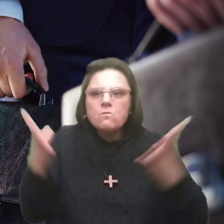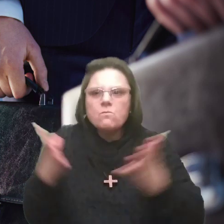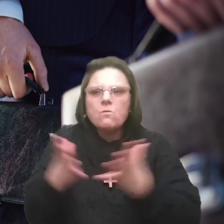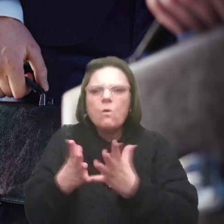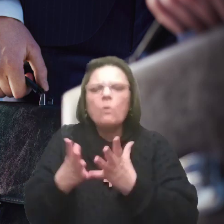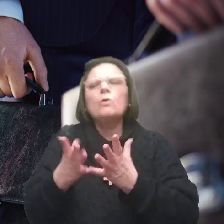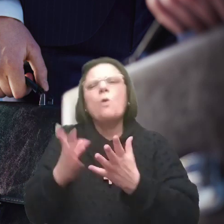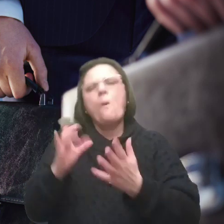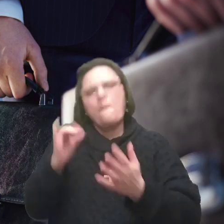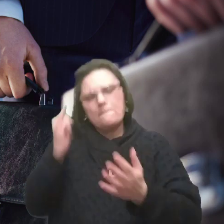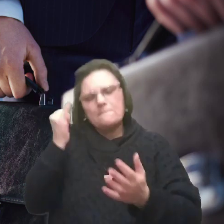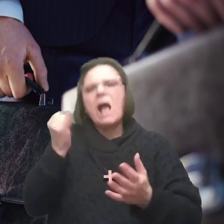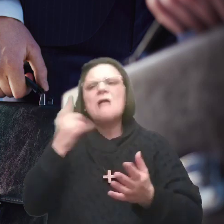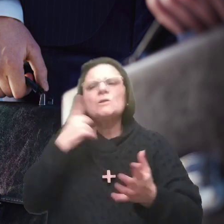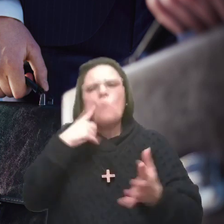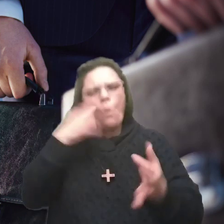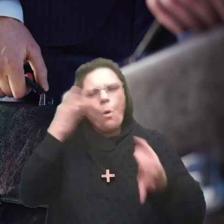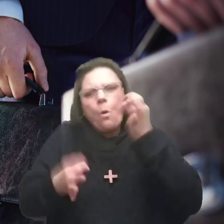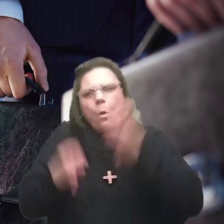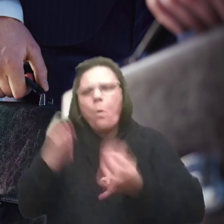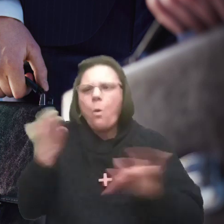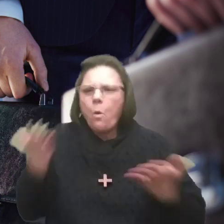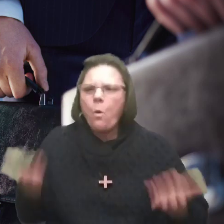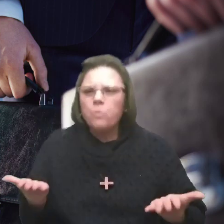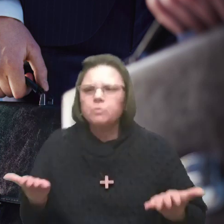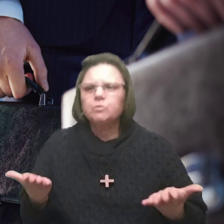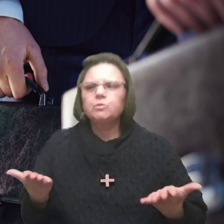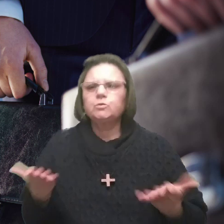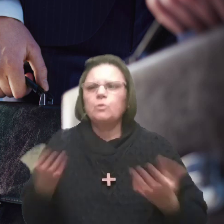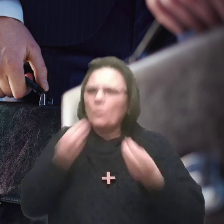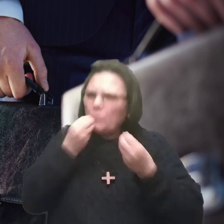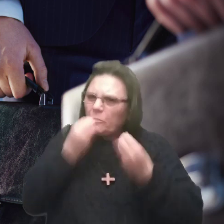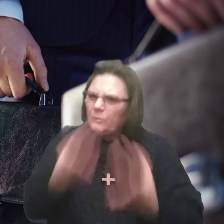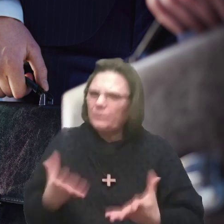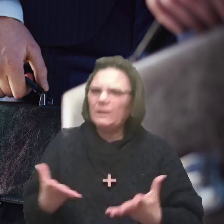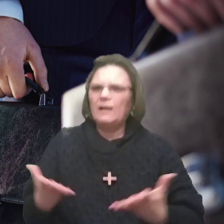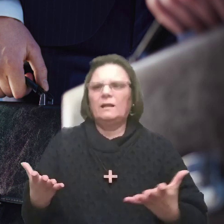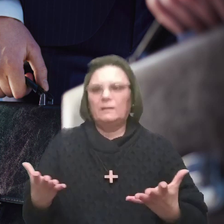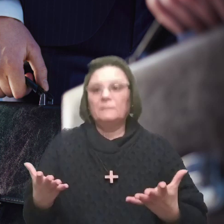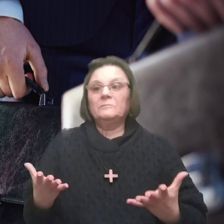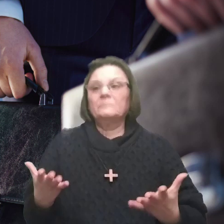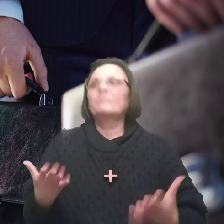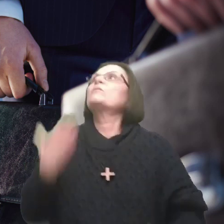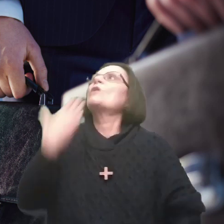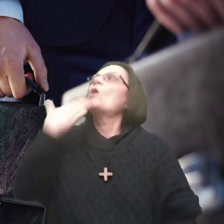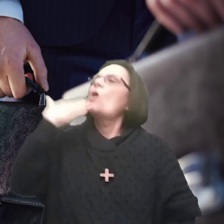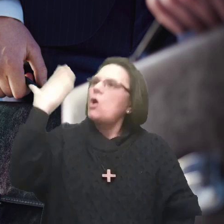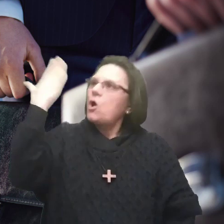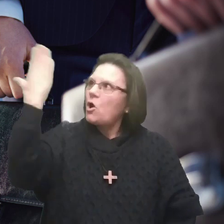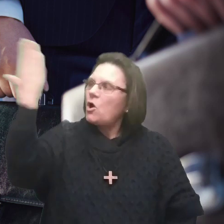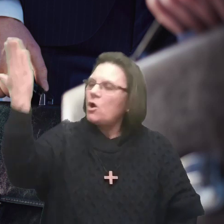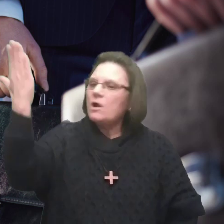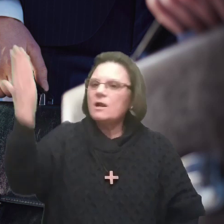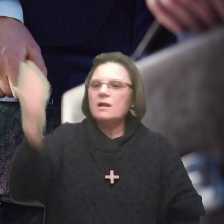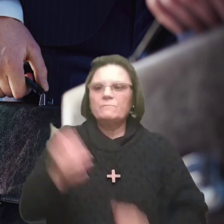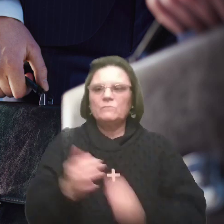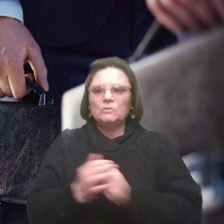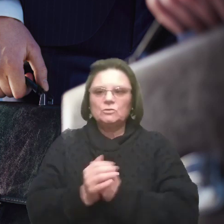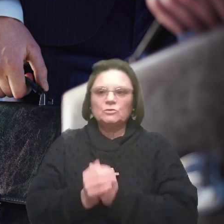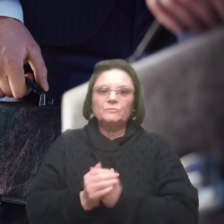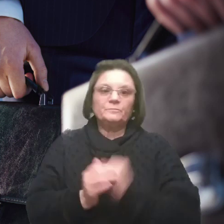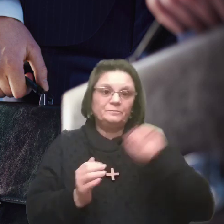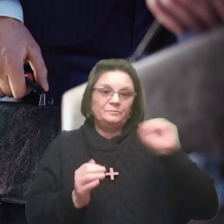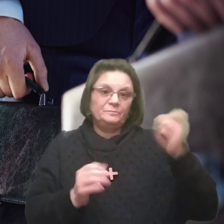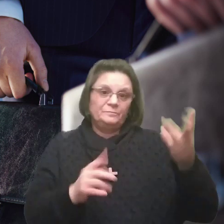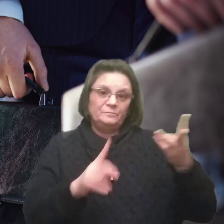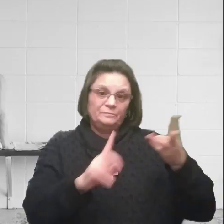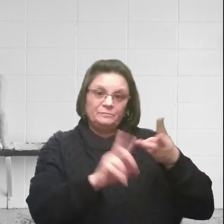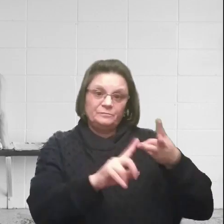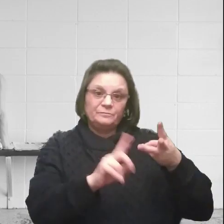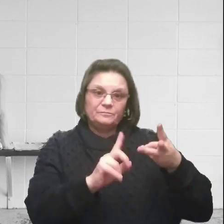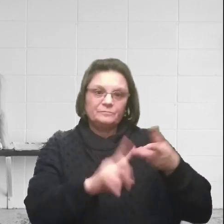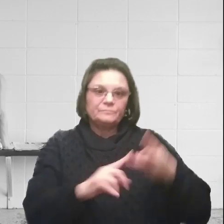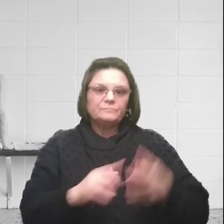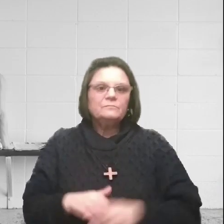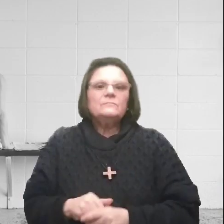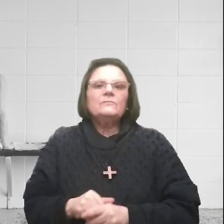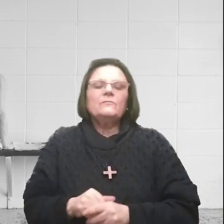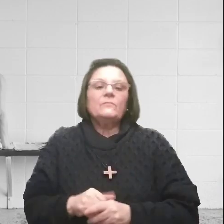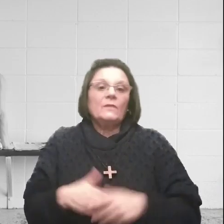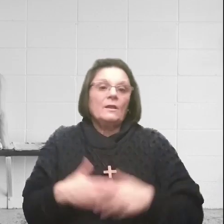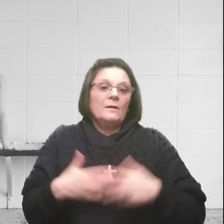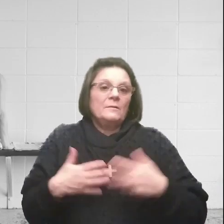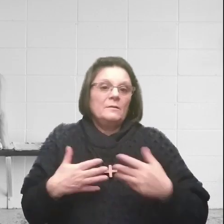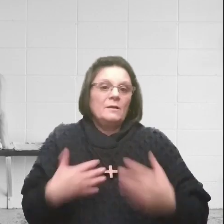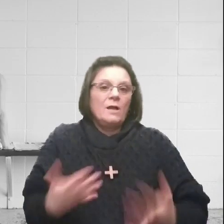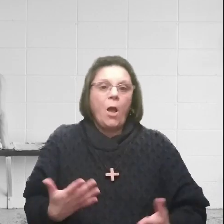por un mundo más justo, Oremos.